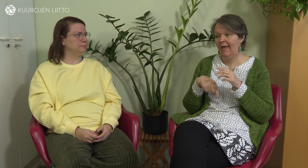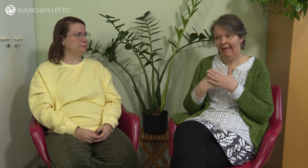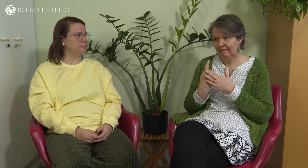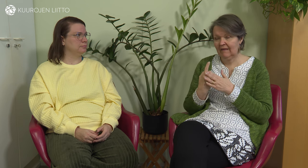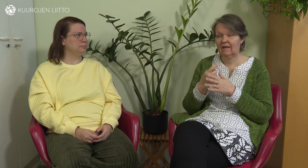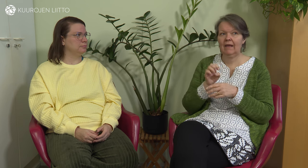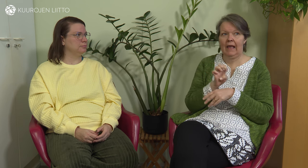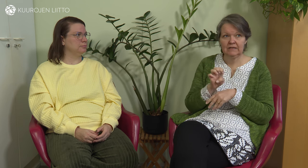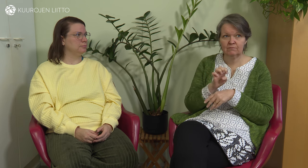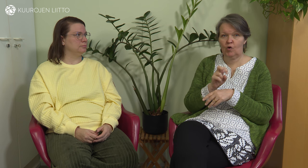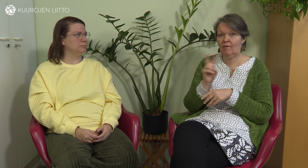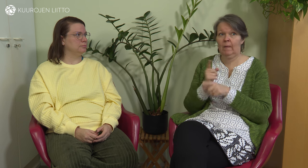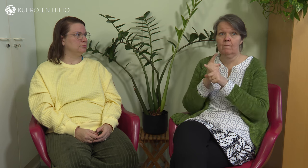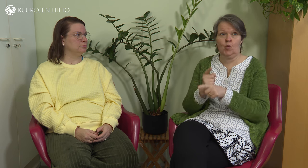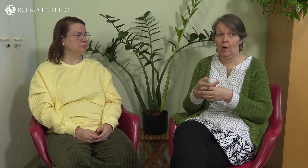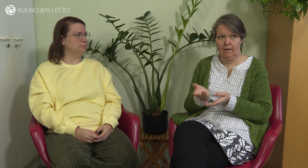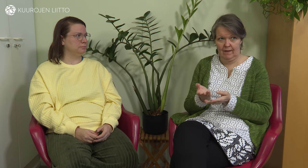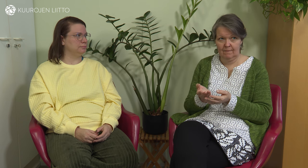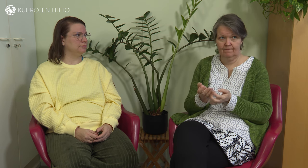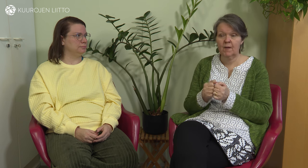Espoolaisia ja vantaalaisia ei siis heti saada tähän mukaan.